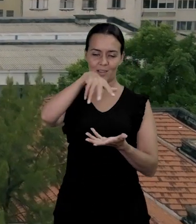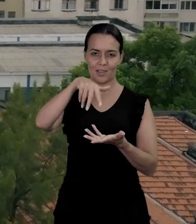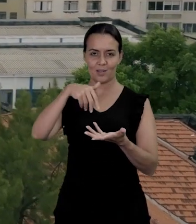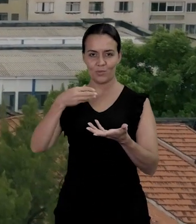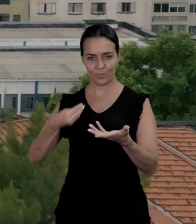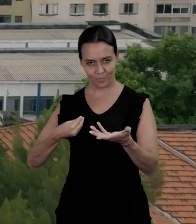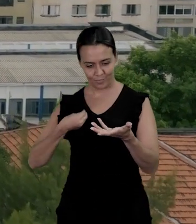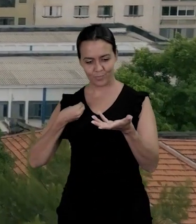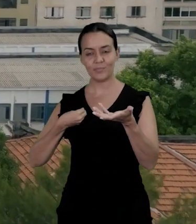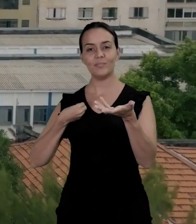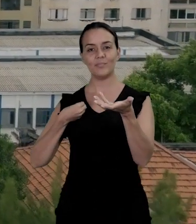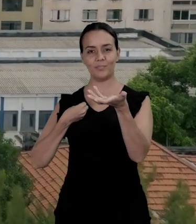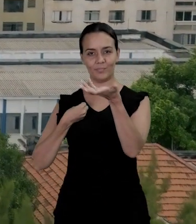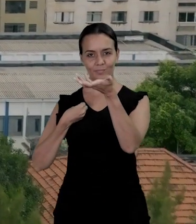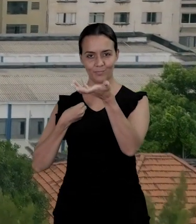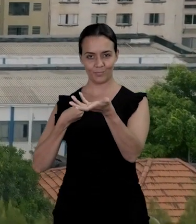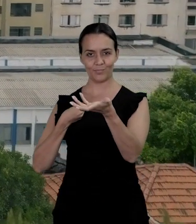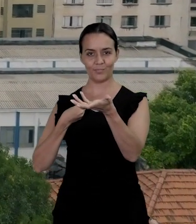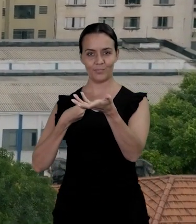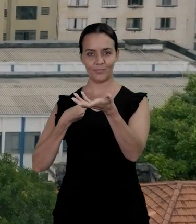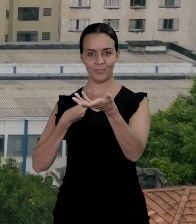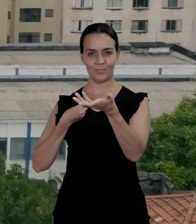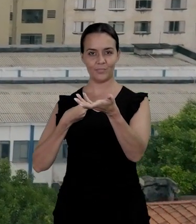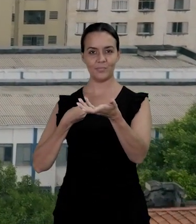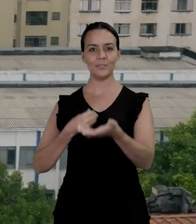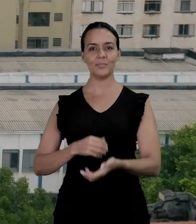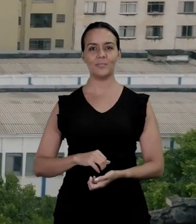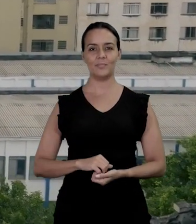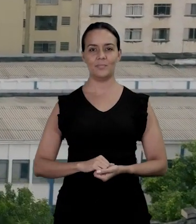É isso ser espacial e ser temporal.